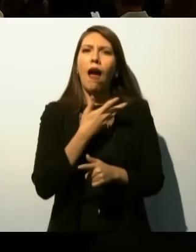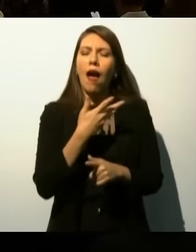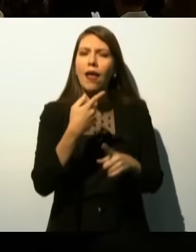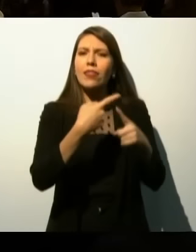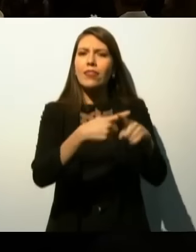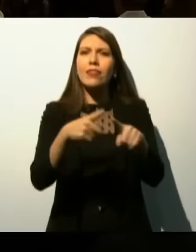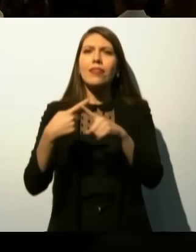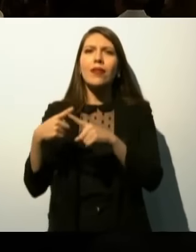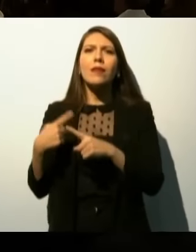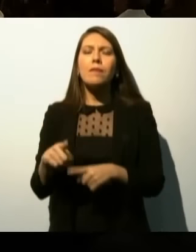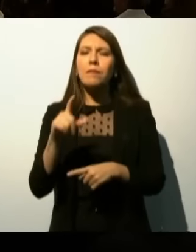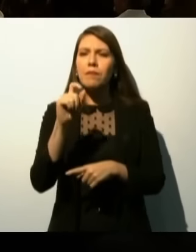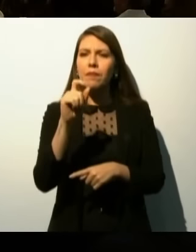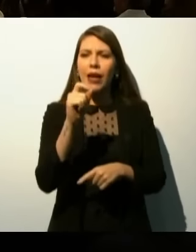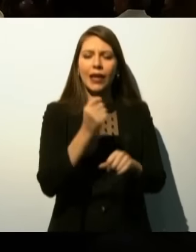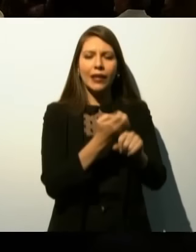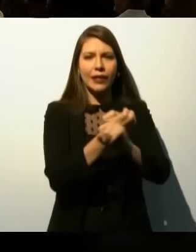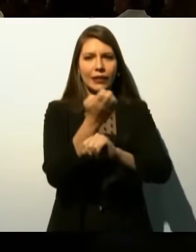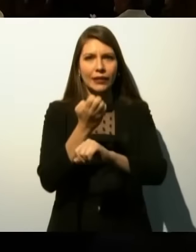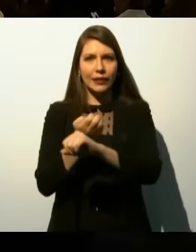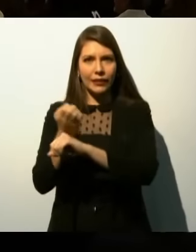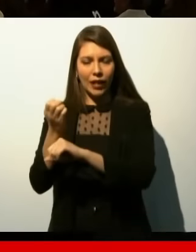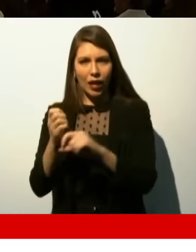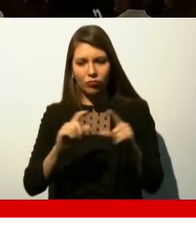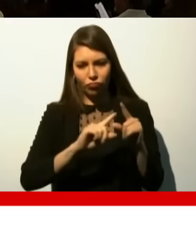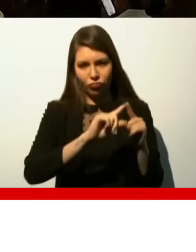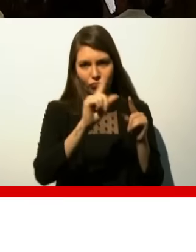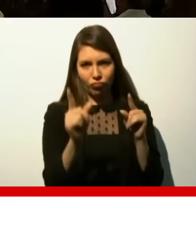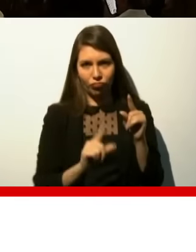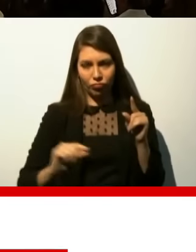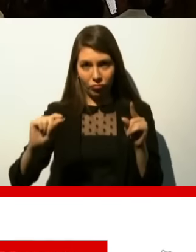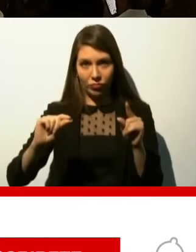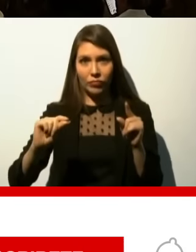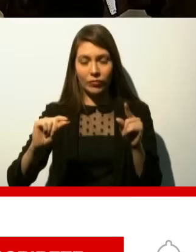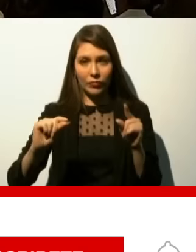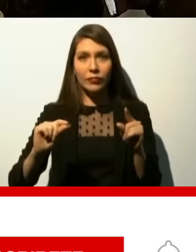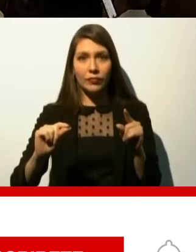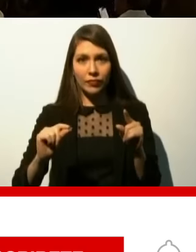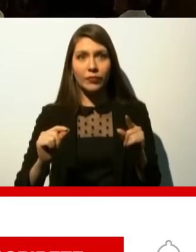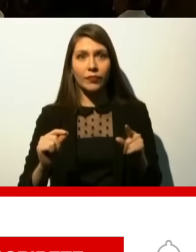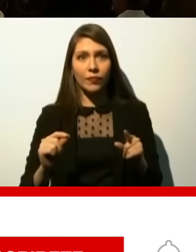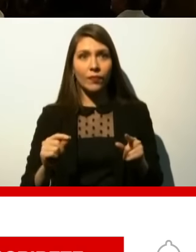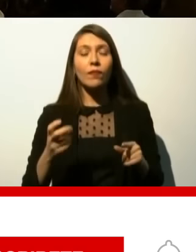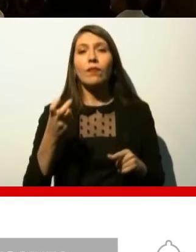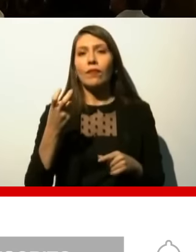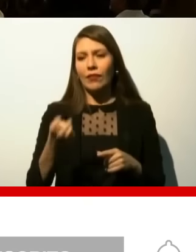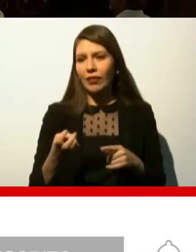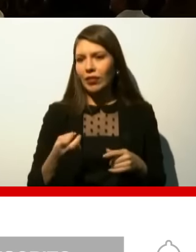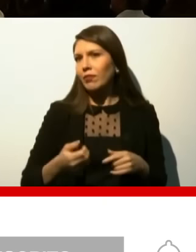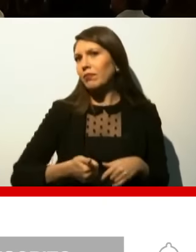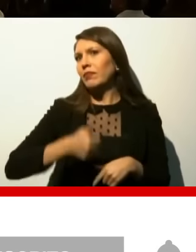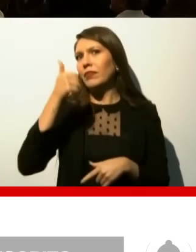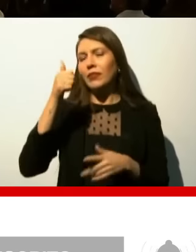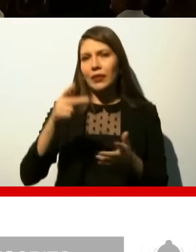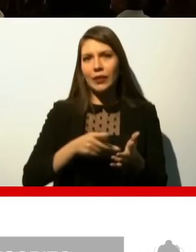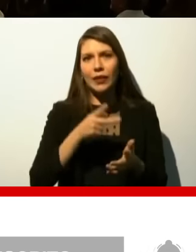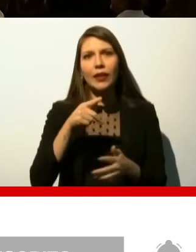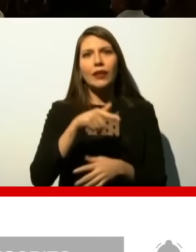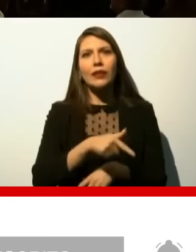de la república histórico por la presencia de 630 presidentes